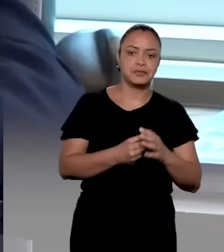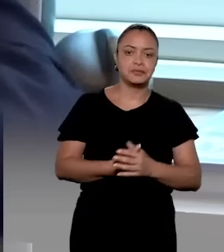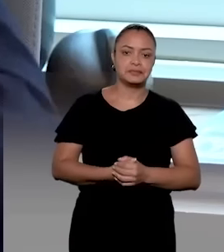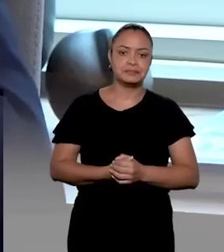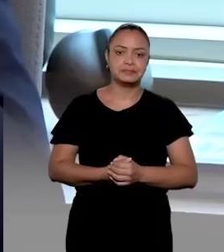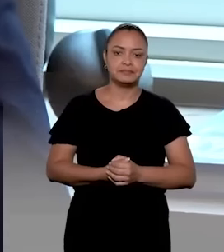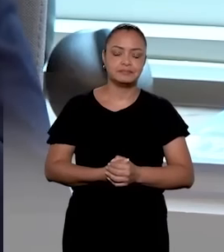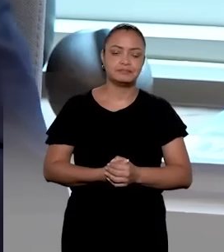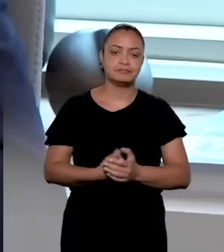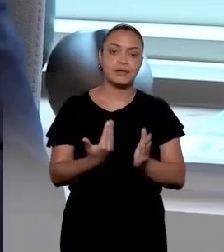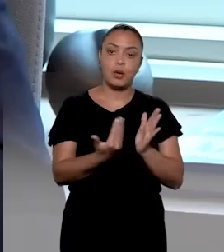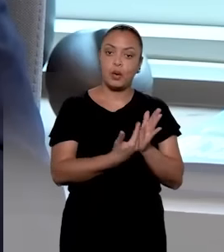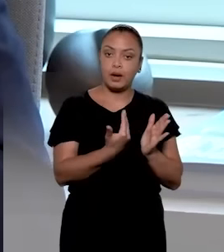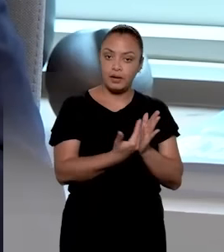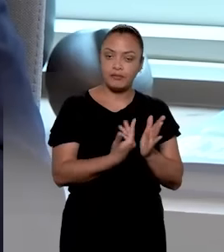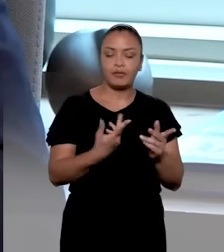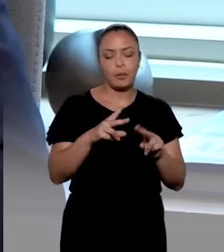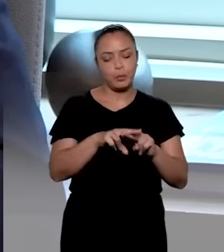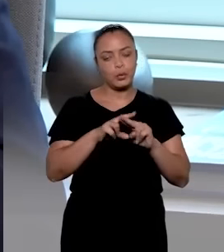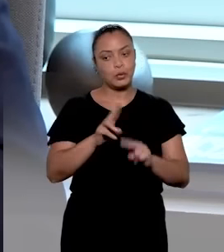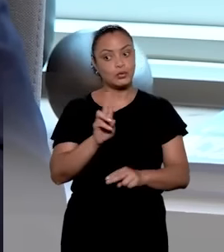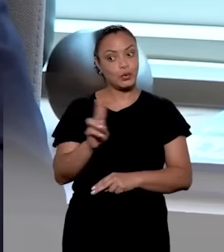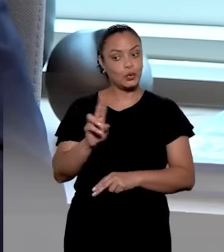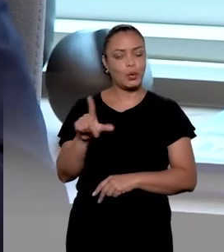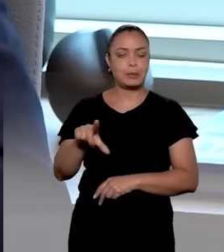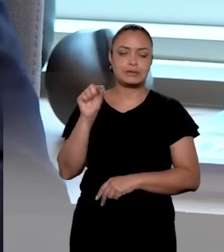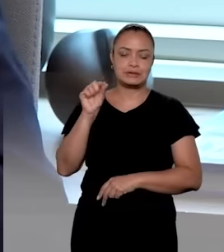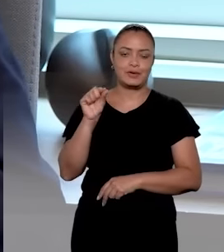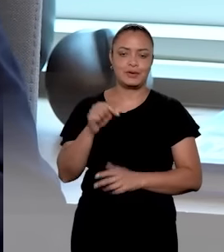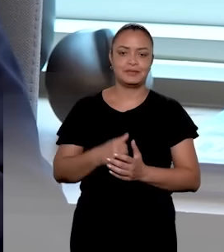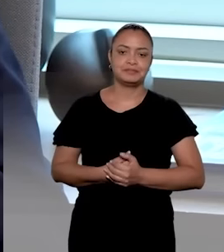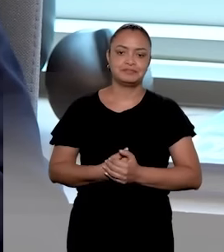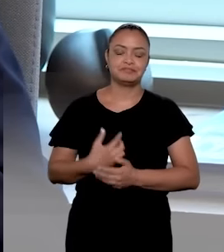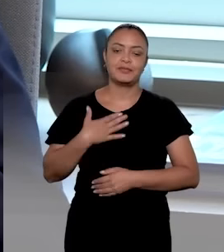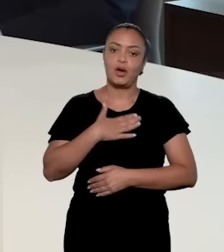tão de propositivas assim, mas livro foi... por que chama “Segue a Tropa”?